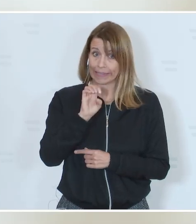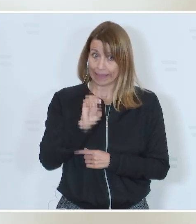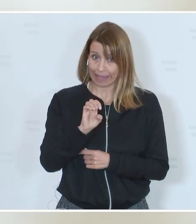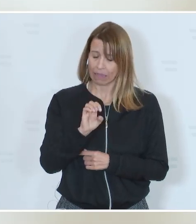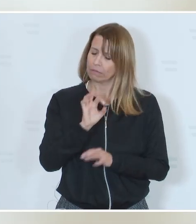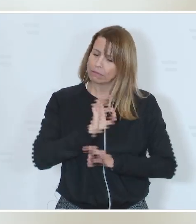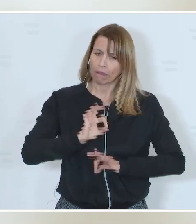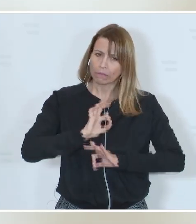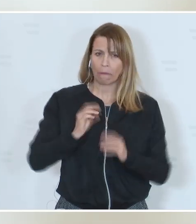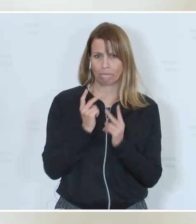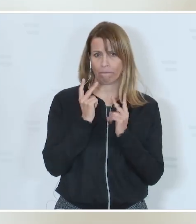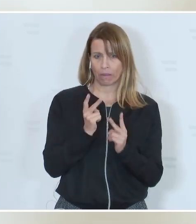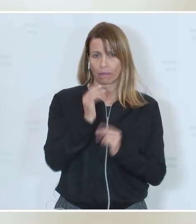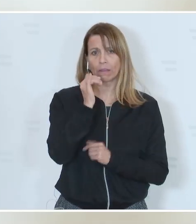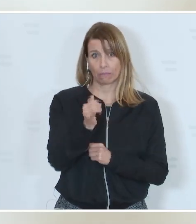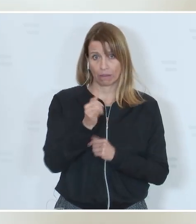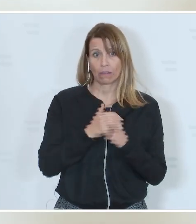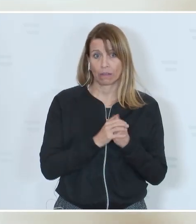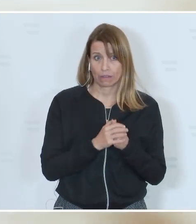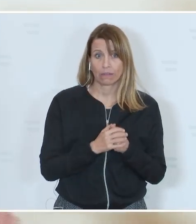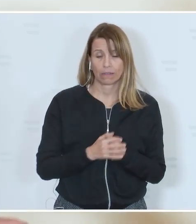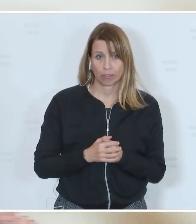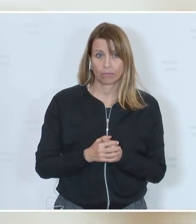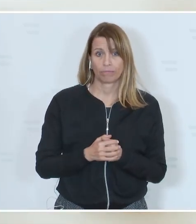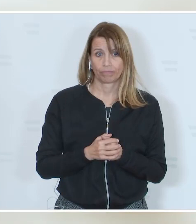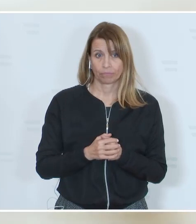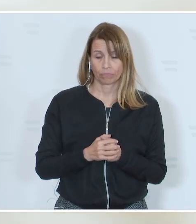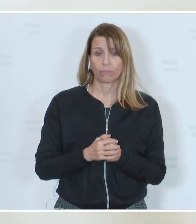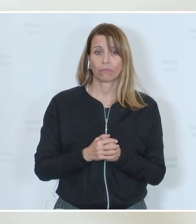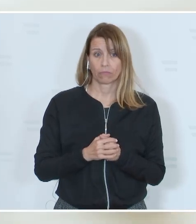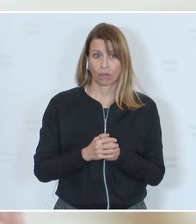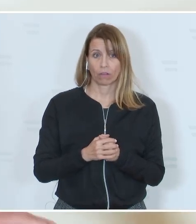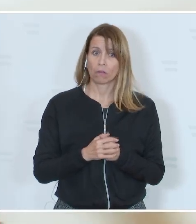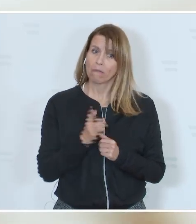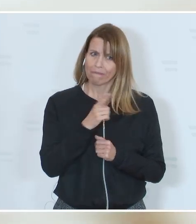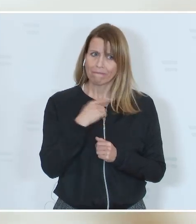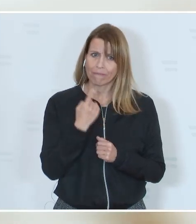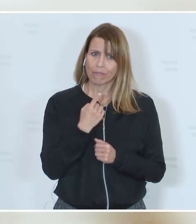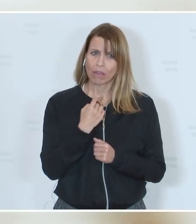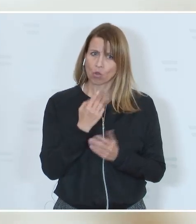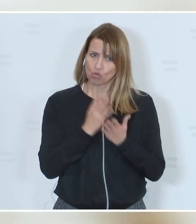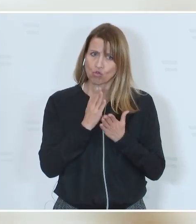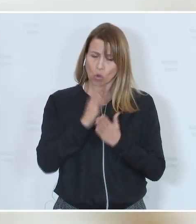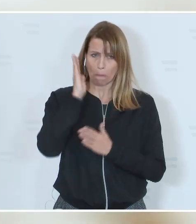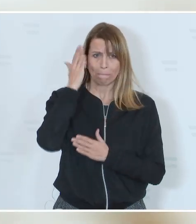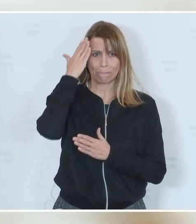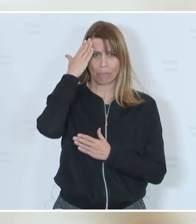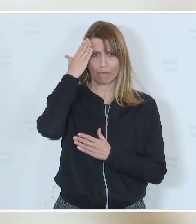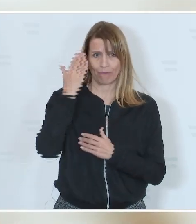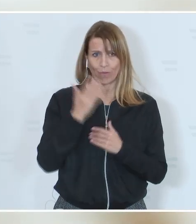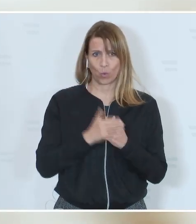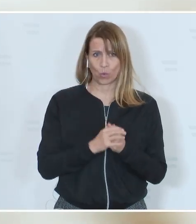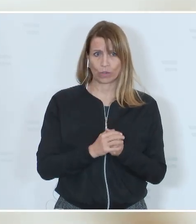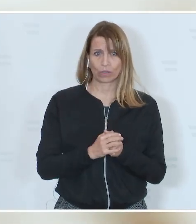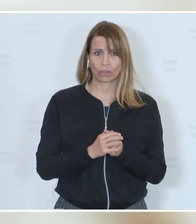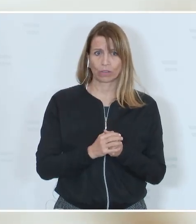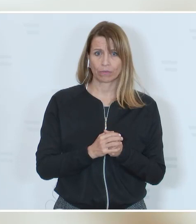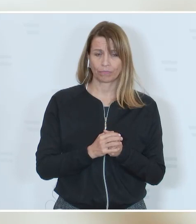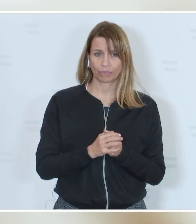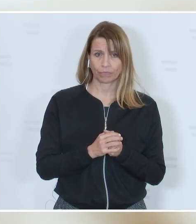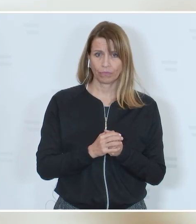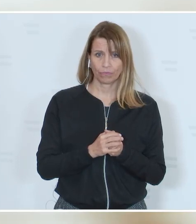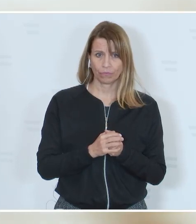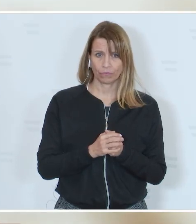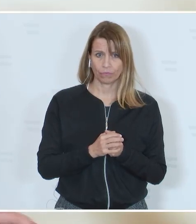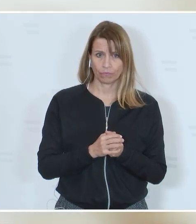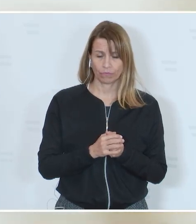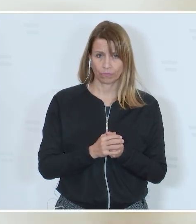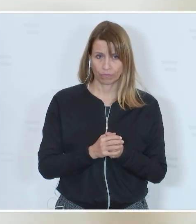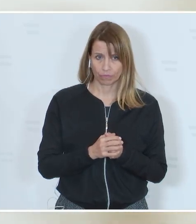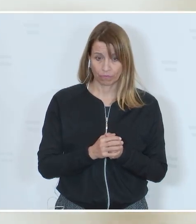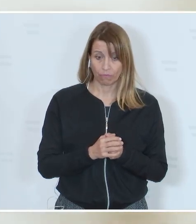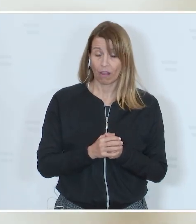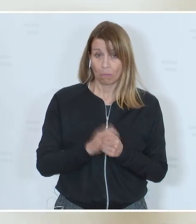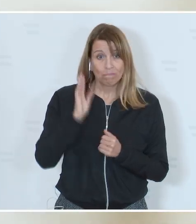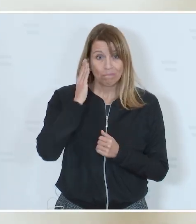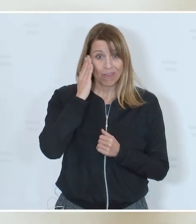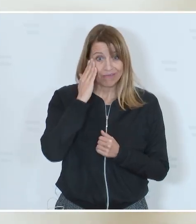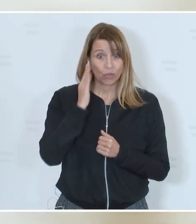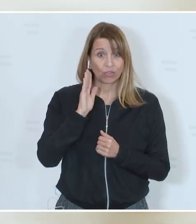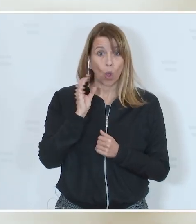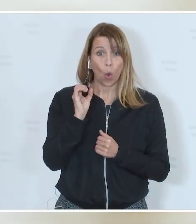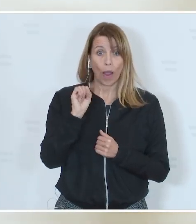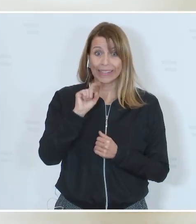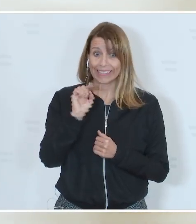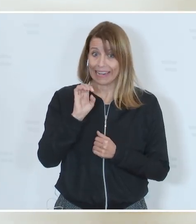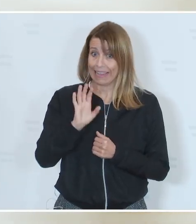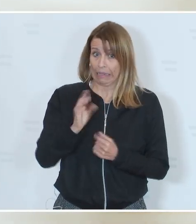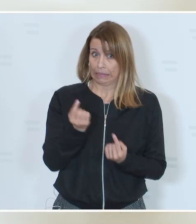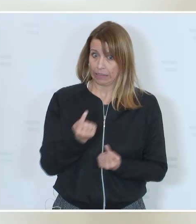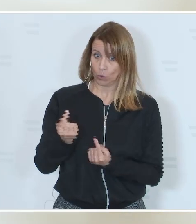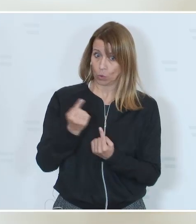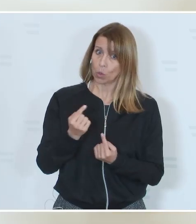ist. Wir sind uns auch bewusst, dass die Situation der OSZE im Moment gewissermaßen angespannt ist.